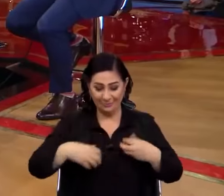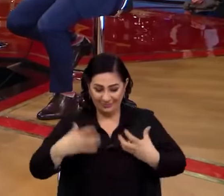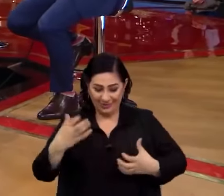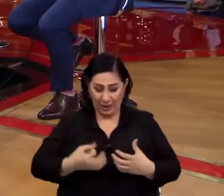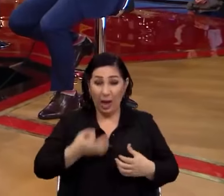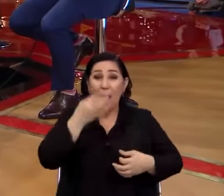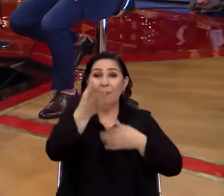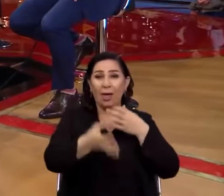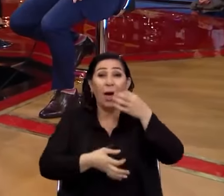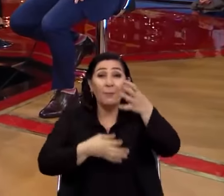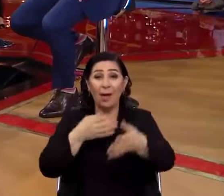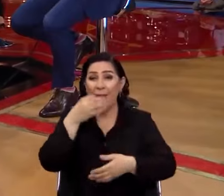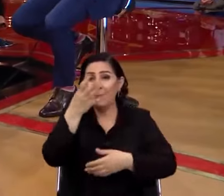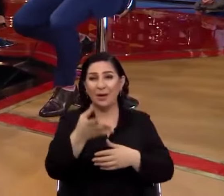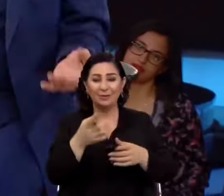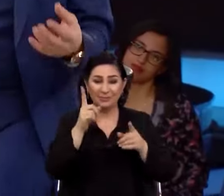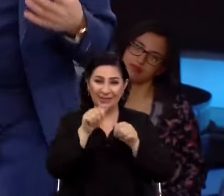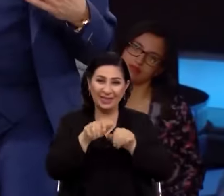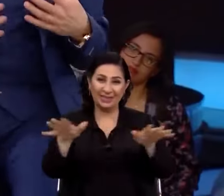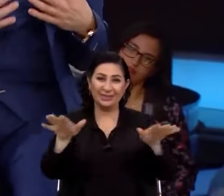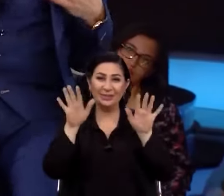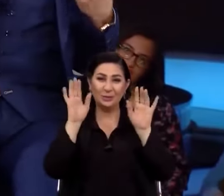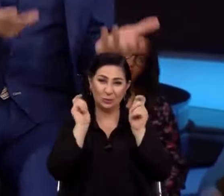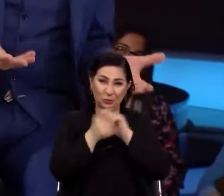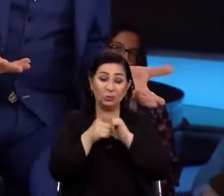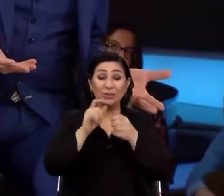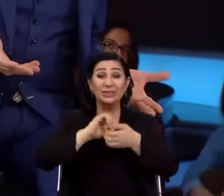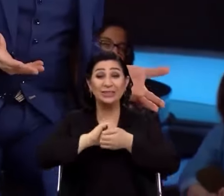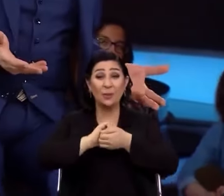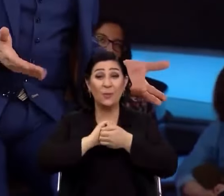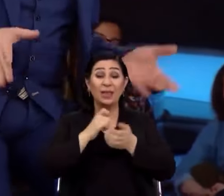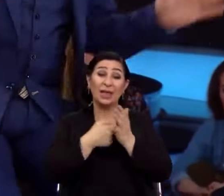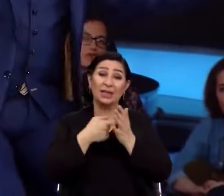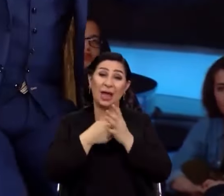verdikleri bir yayıncılığa dönüştü bunu da samimiyet adına yapılıyor Bak şu anda